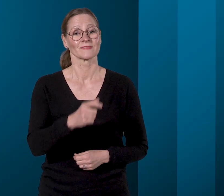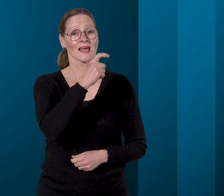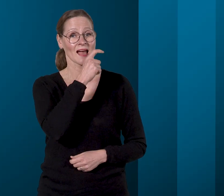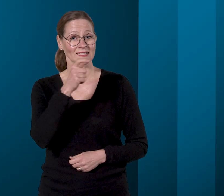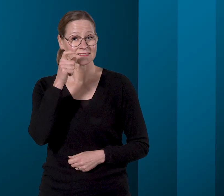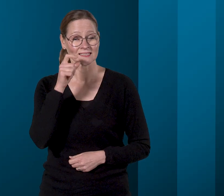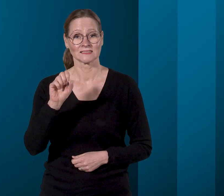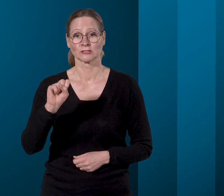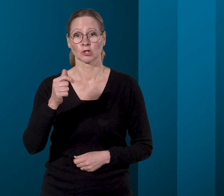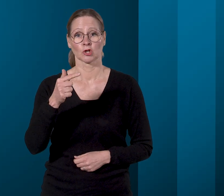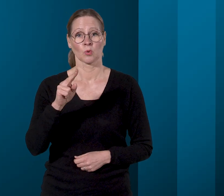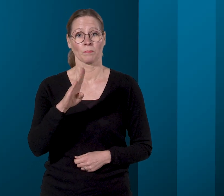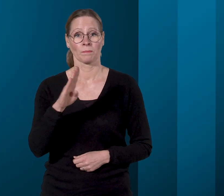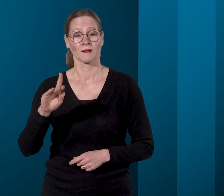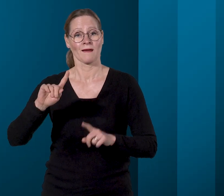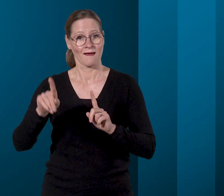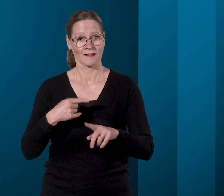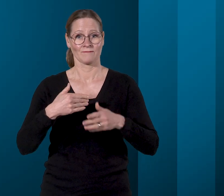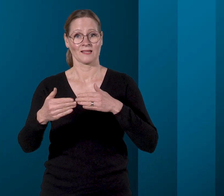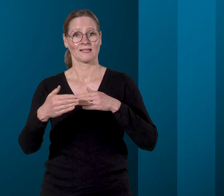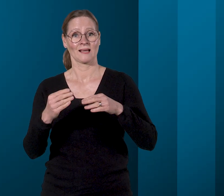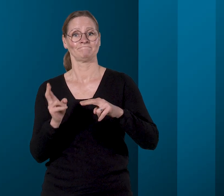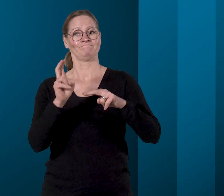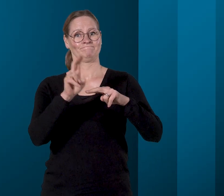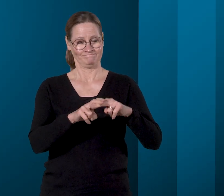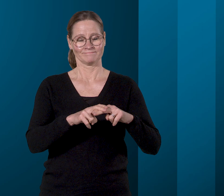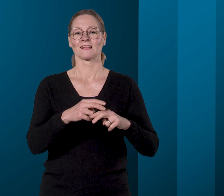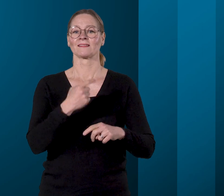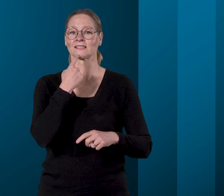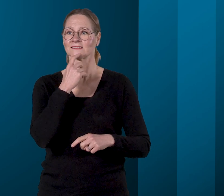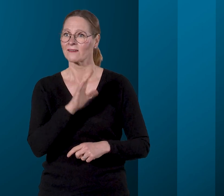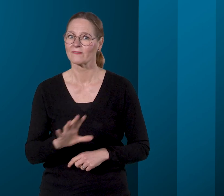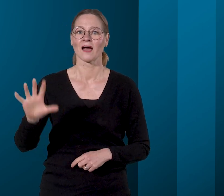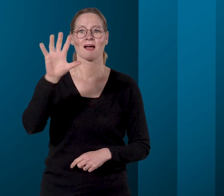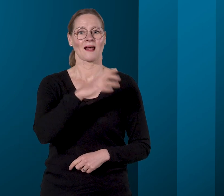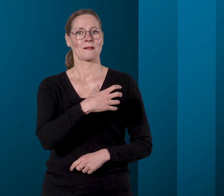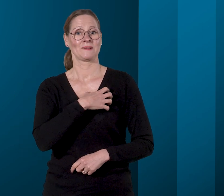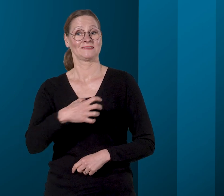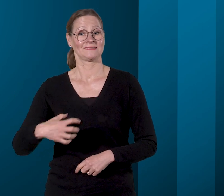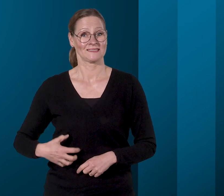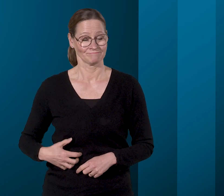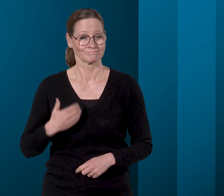Alexander Stubb aloittaa virkakautensa tasavallan presidenttinä -